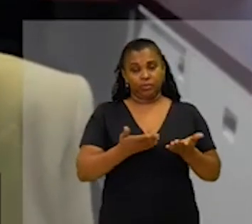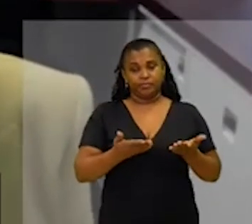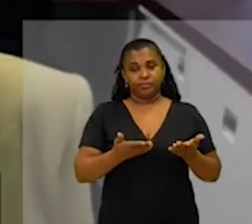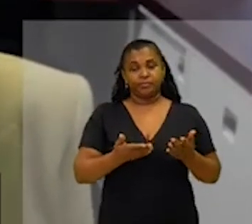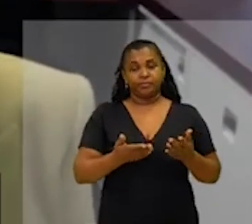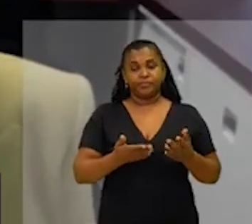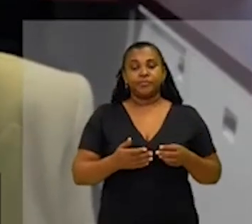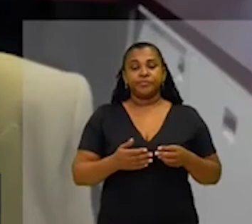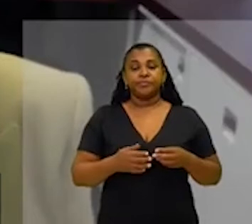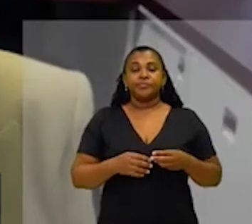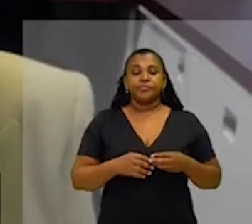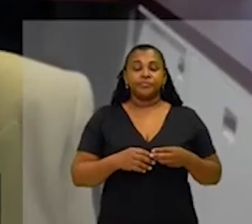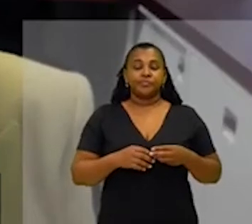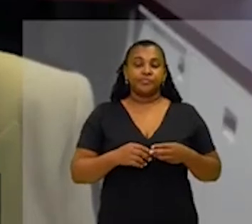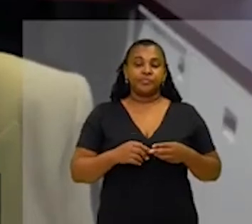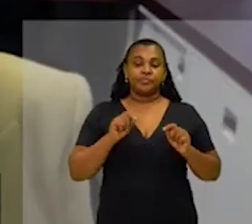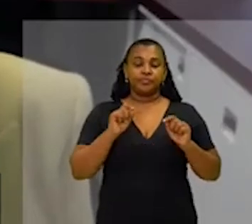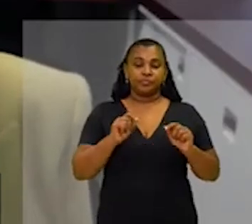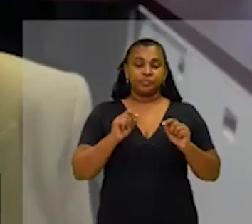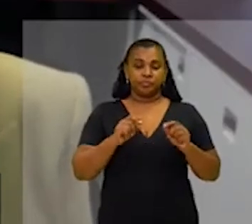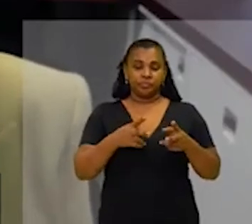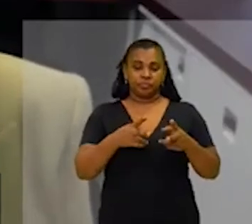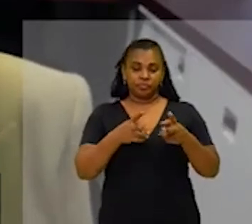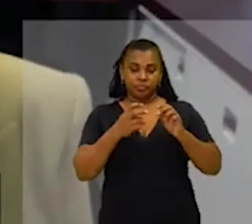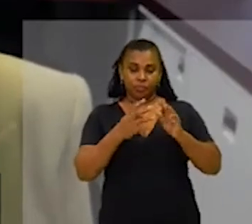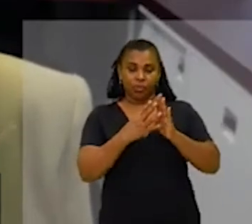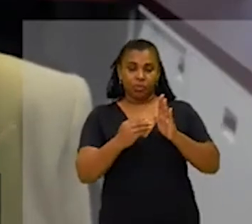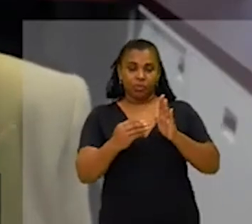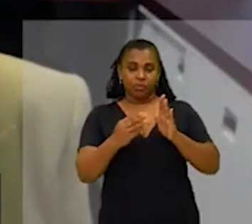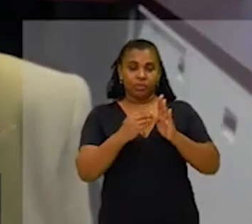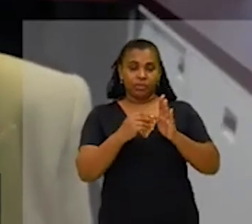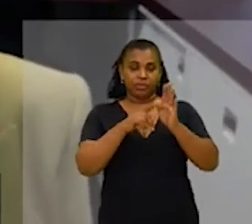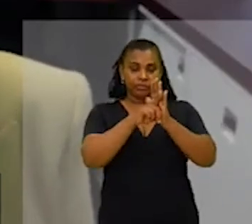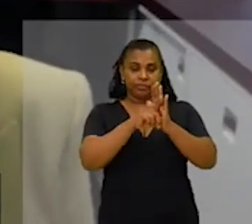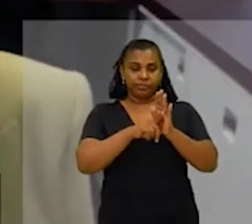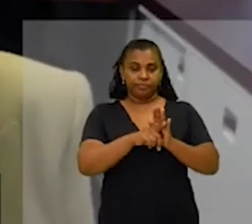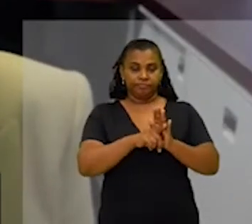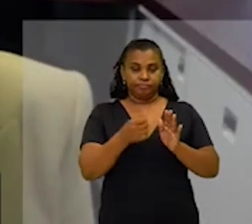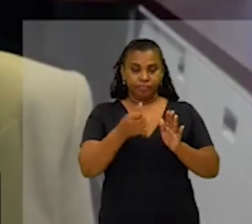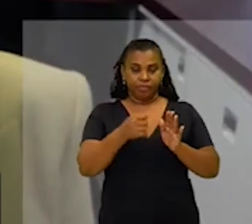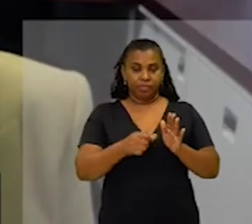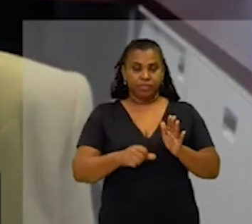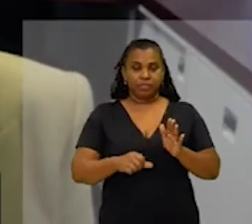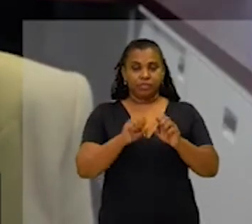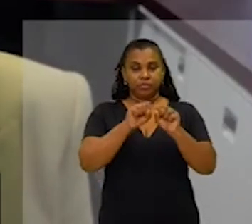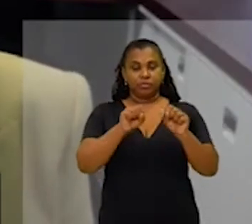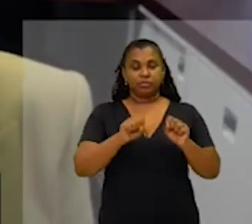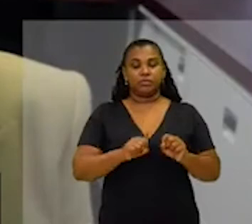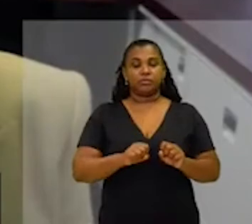foi identificado em palco e o modelo da pesquisa né da análise do sistema eu fiz uma análise dos